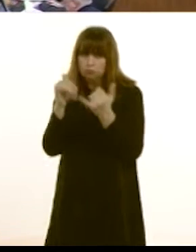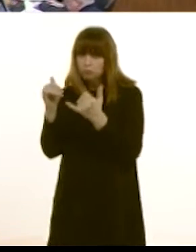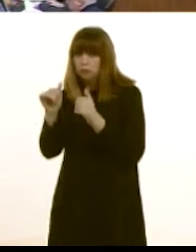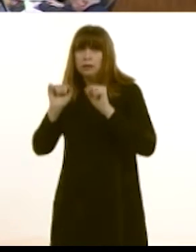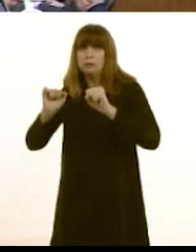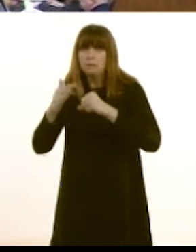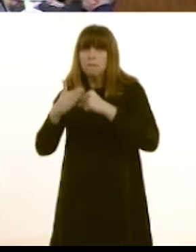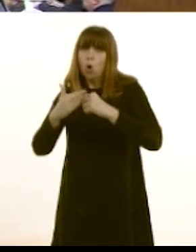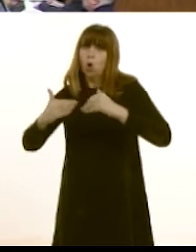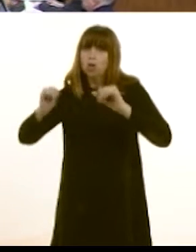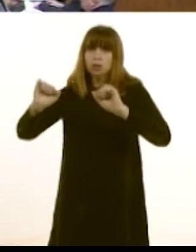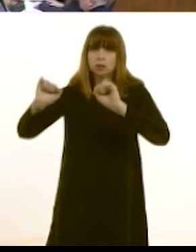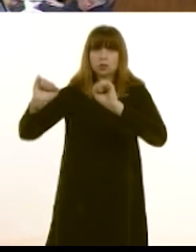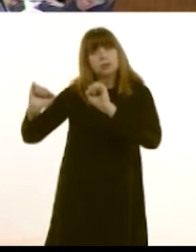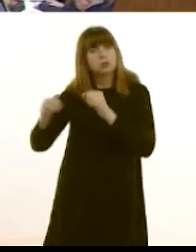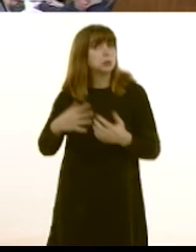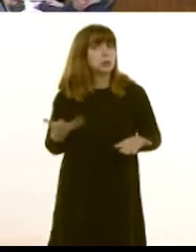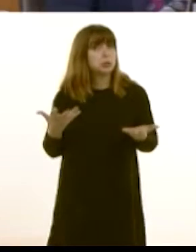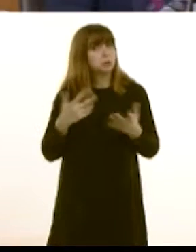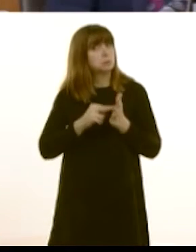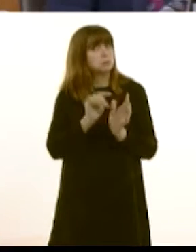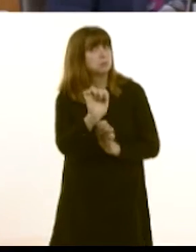Carwyn Jones: Nid hynny a ddigwyddodd yn ystod y Nadolig.